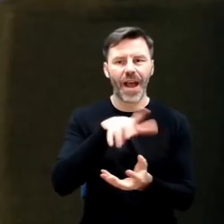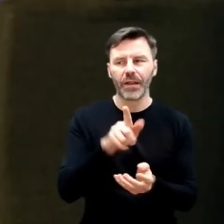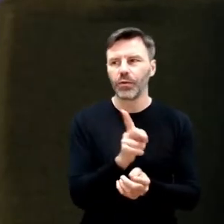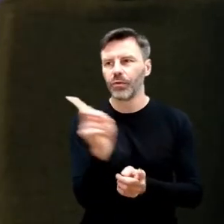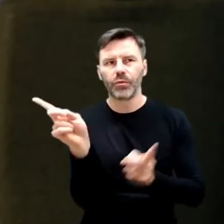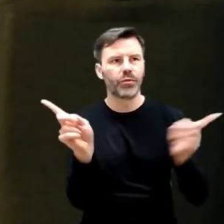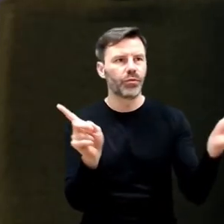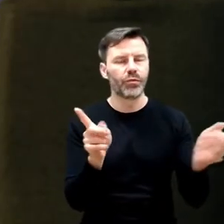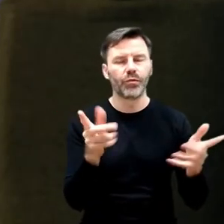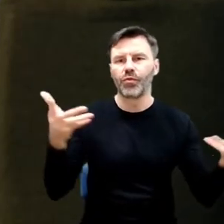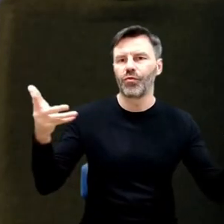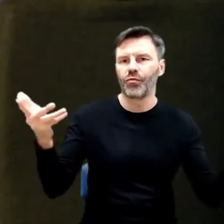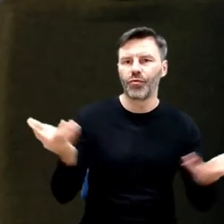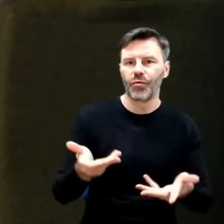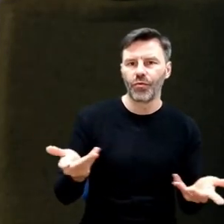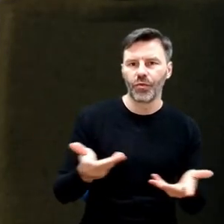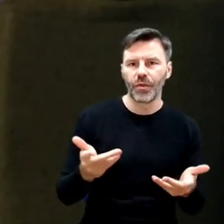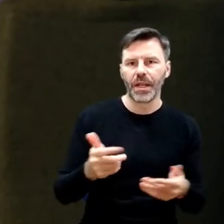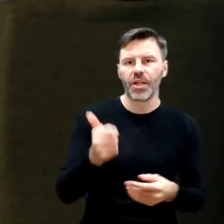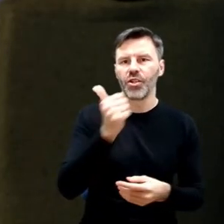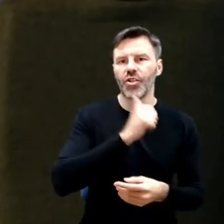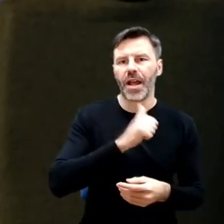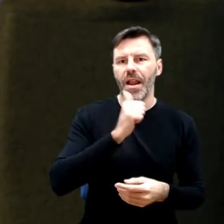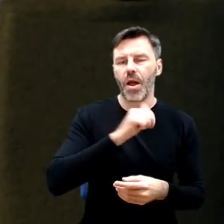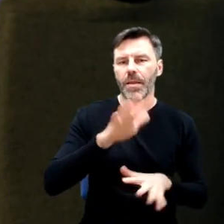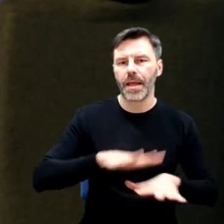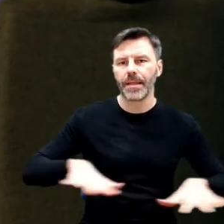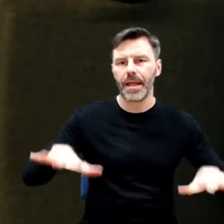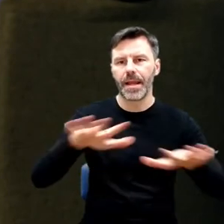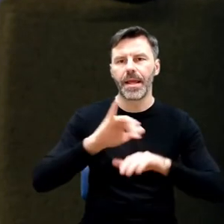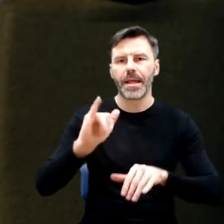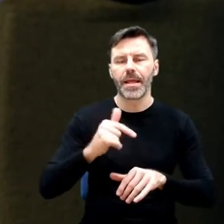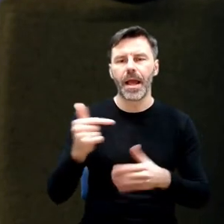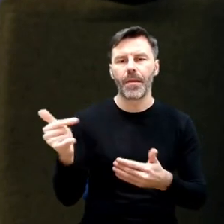jak to powinno wyglądać tak, żeby przez kolejnych 50-60 lat